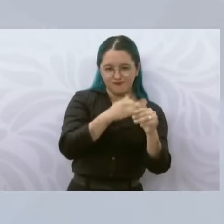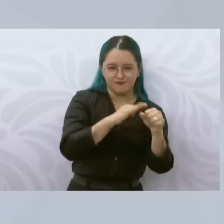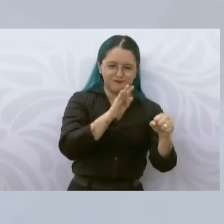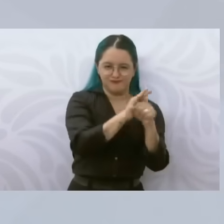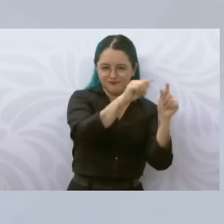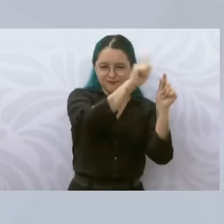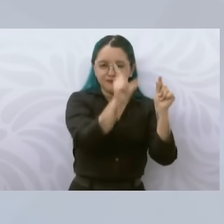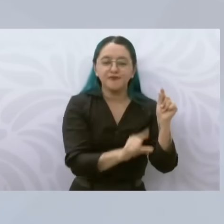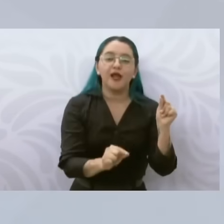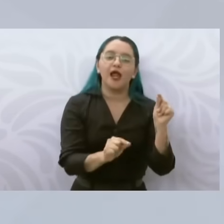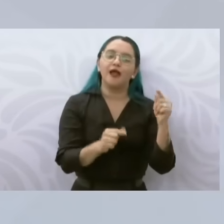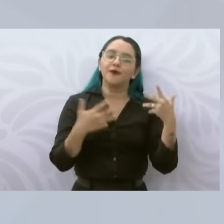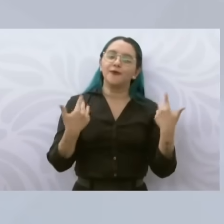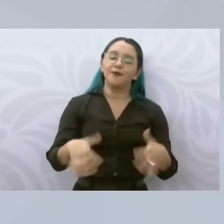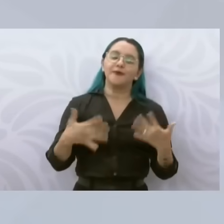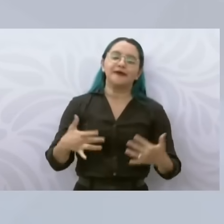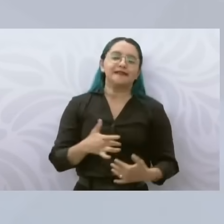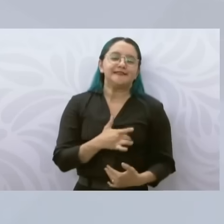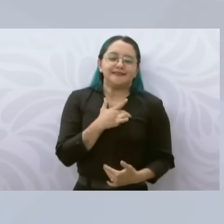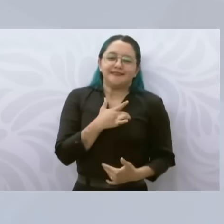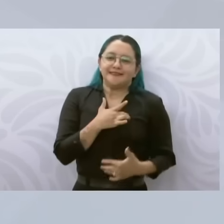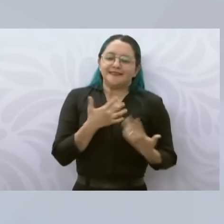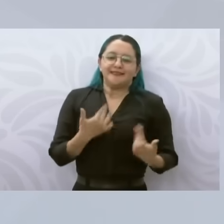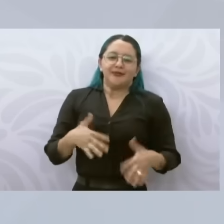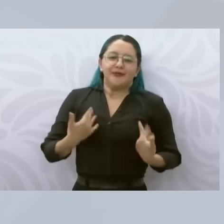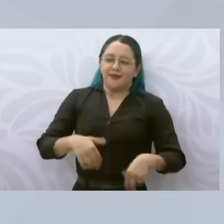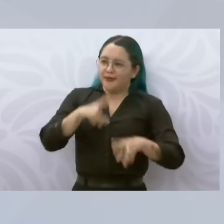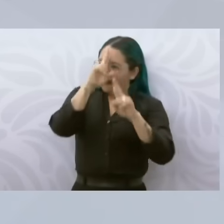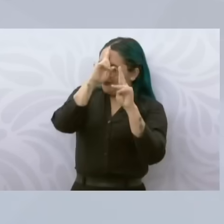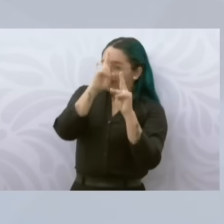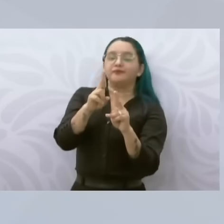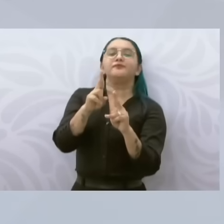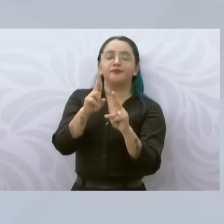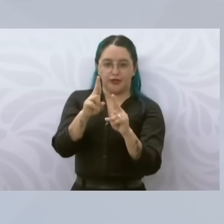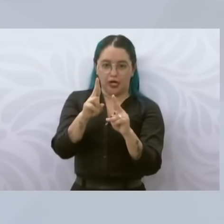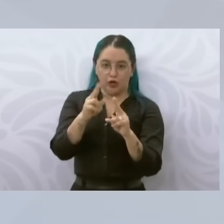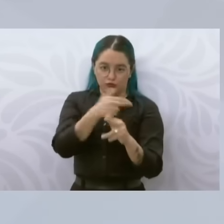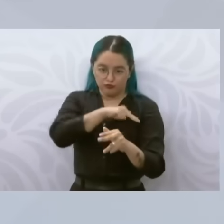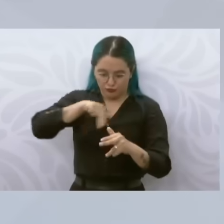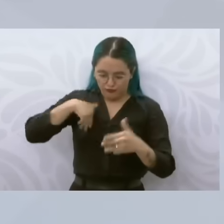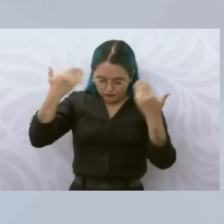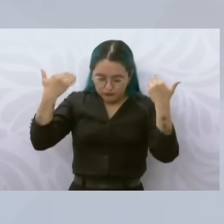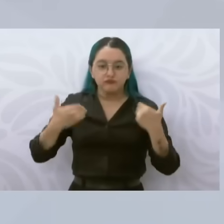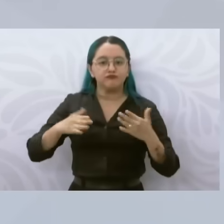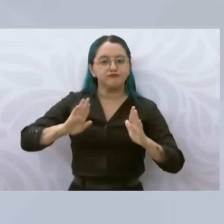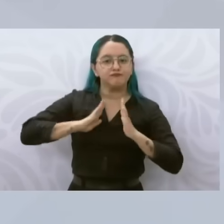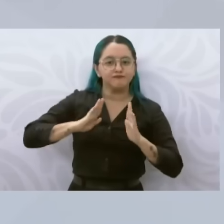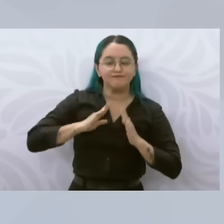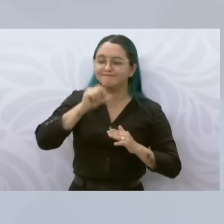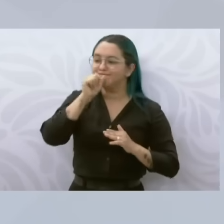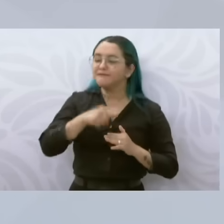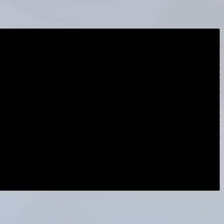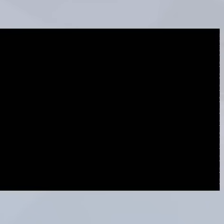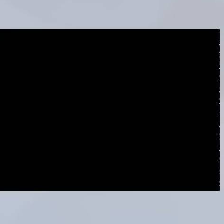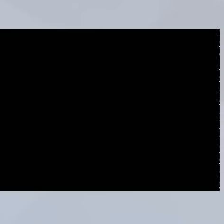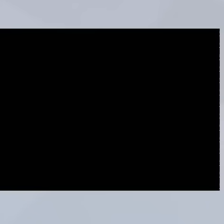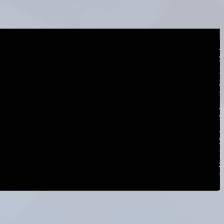alto honor para nosotras y nosotros como cadetes pero también para cada integrante de la Secretaría